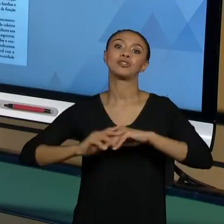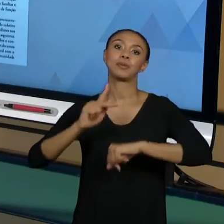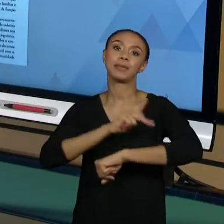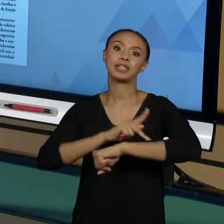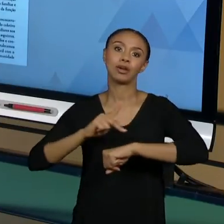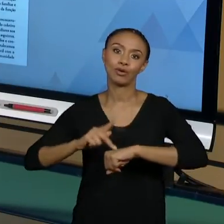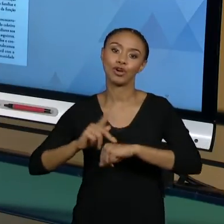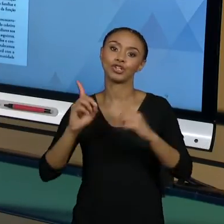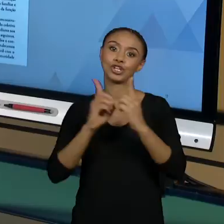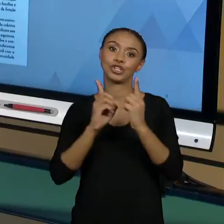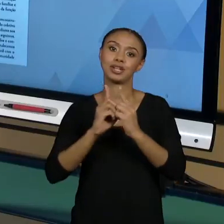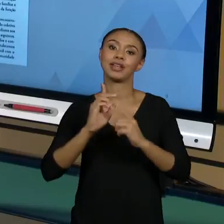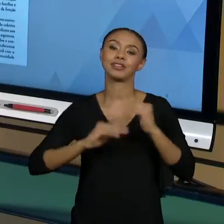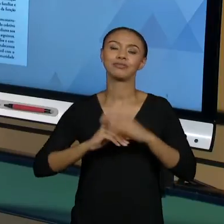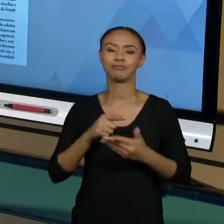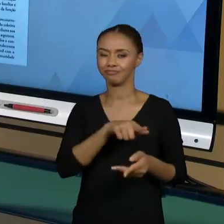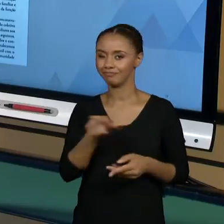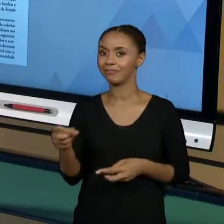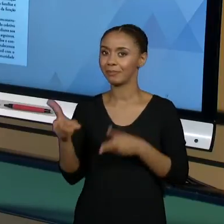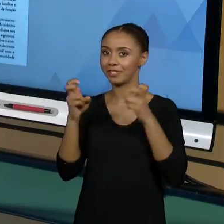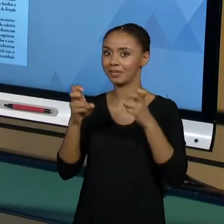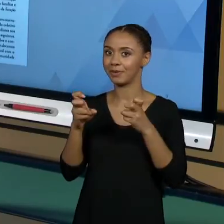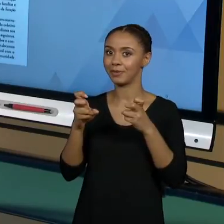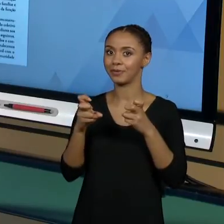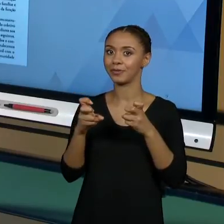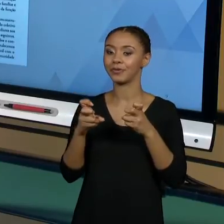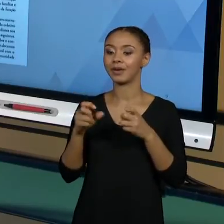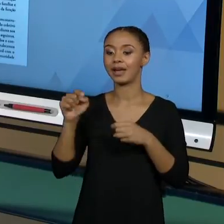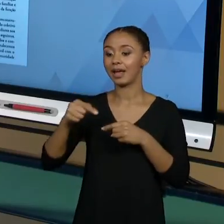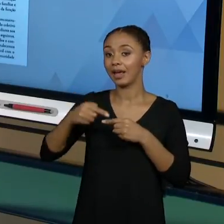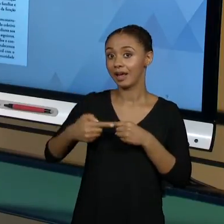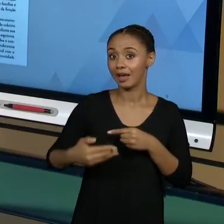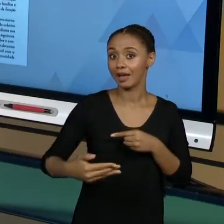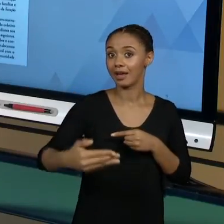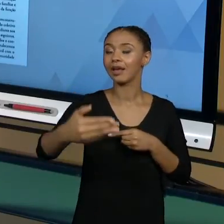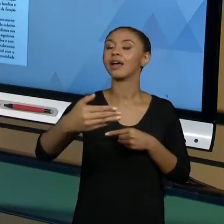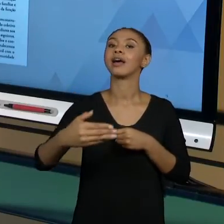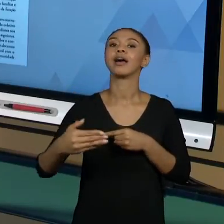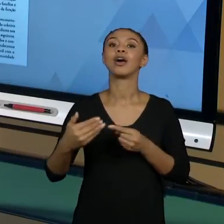CADA VIDEOAULA, A PARTIR DESSA SEMANA, NÓS ESTAMOS TRABALHANDO COM EXEMPLOS DA PRÁTICA